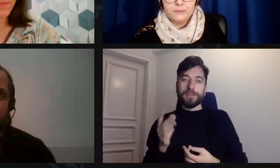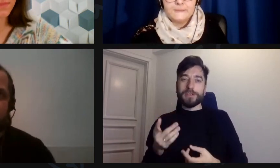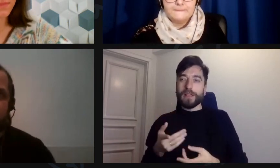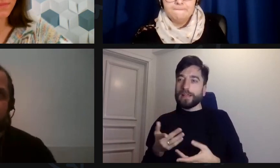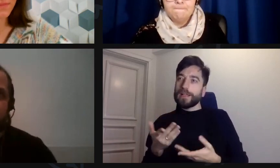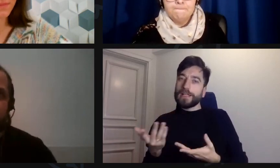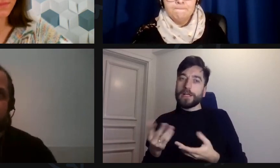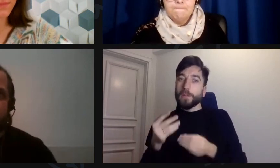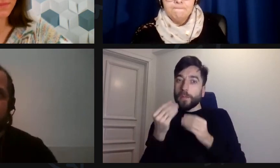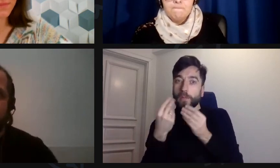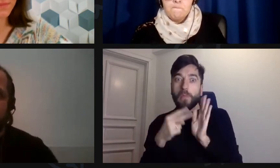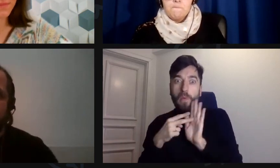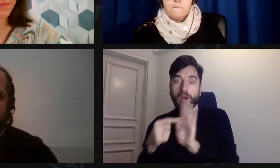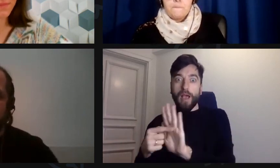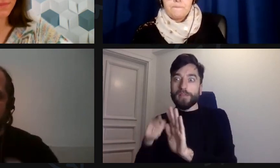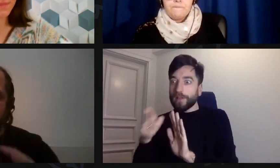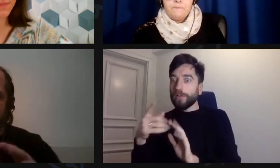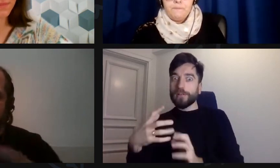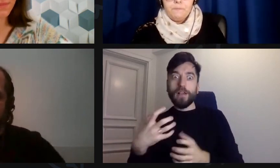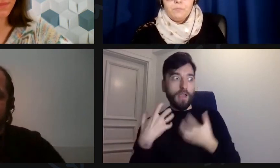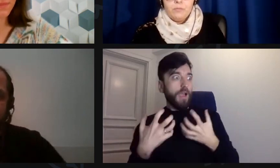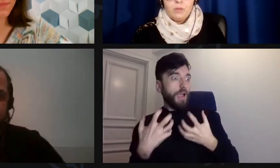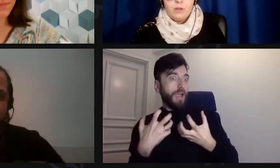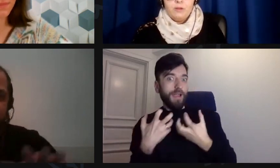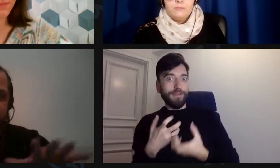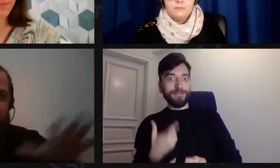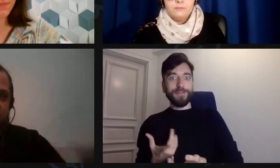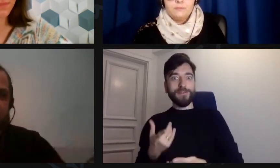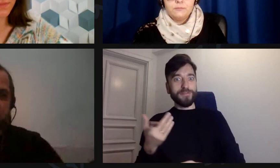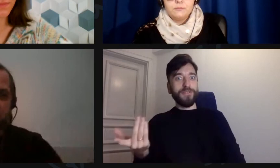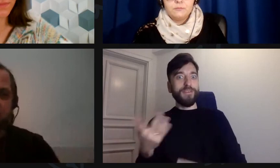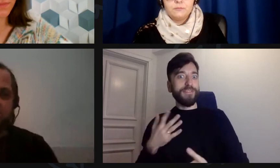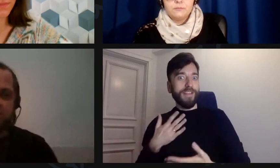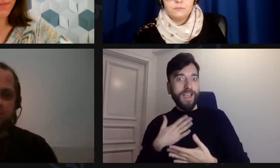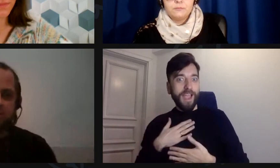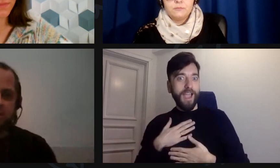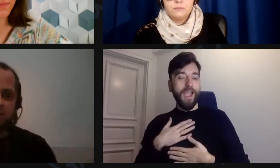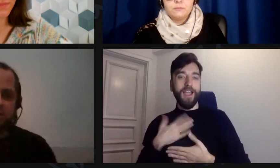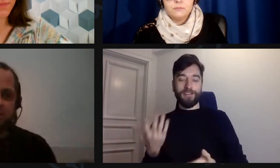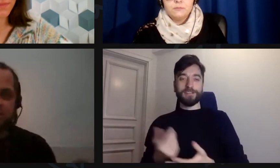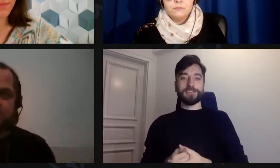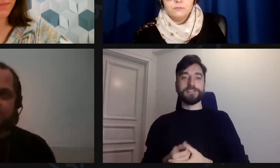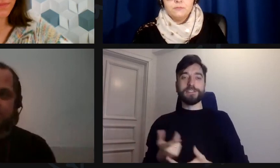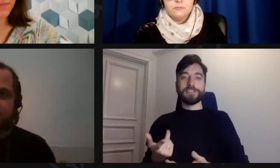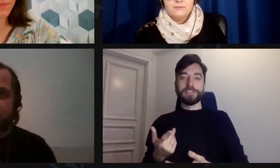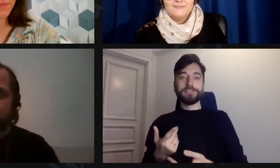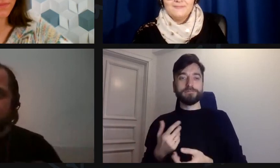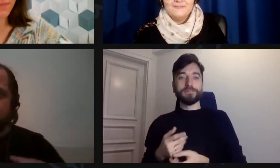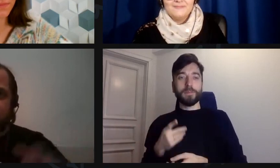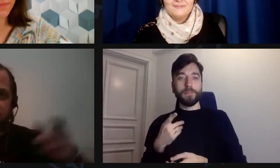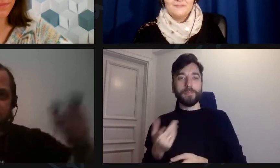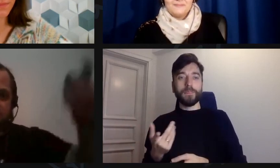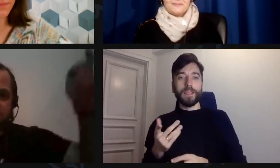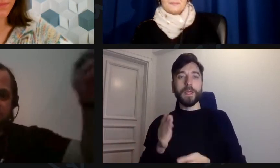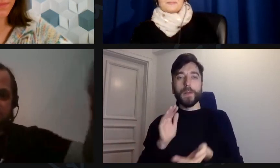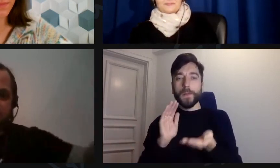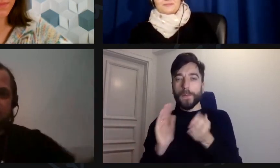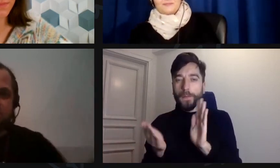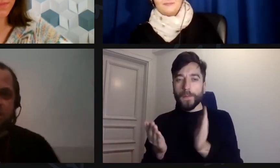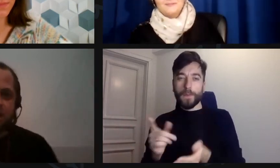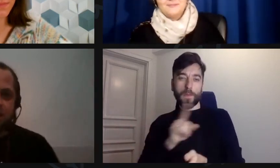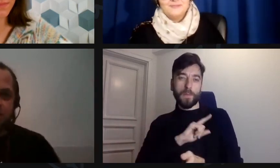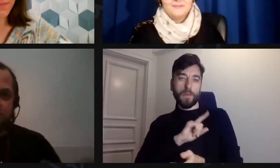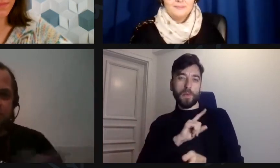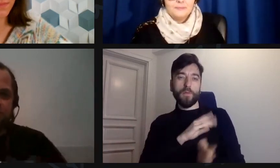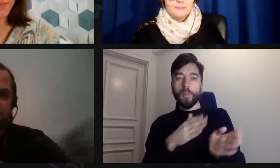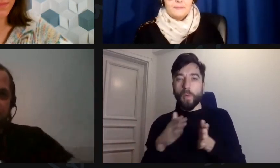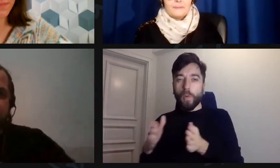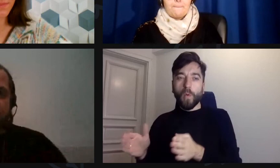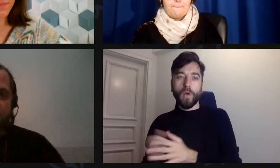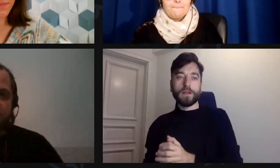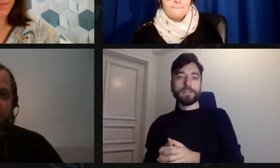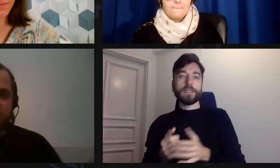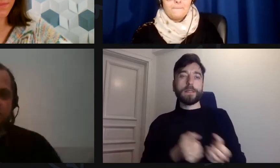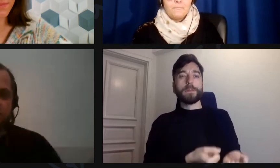Często w działaniach jest tak, że jestem we wszystkim i wszystkiego musze dopilnować, przywieźć, wypakować